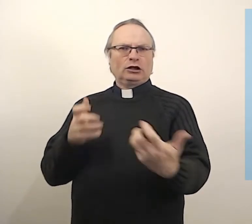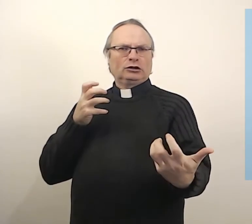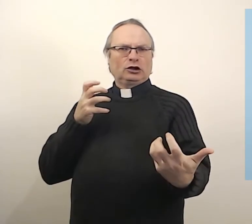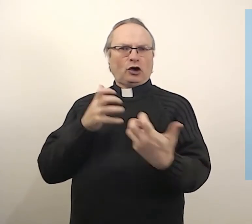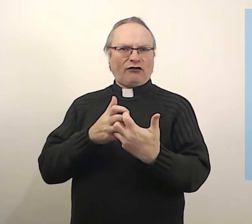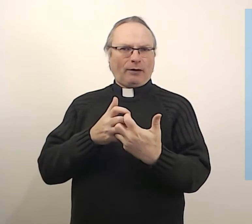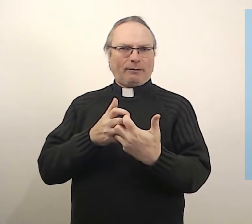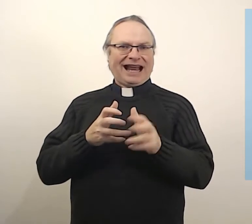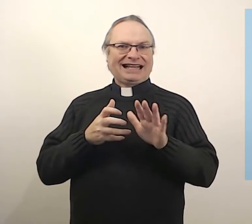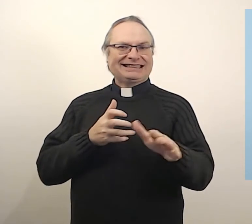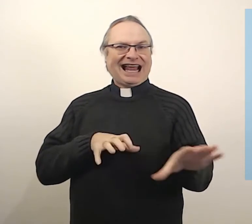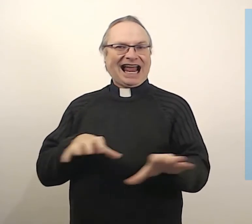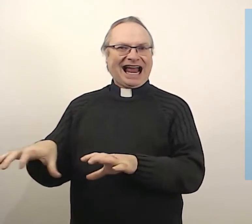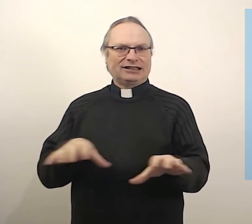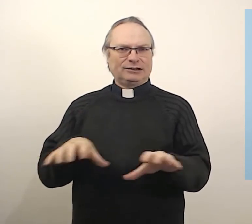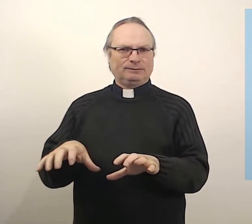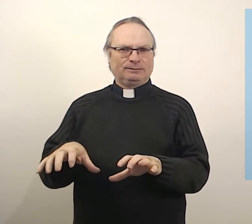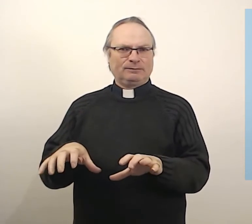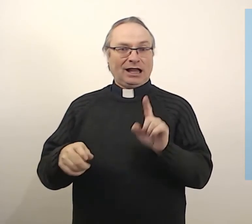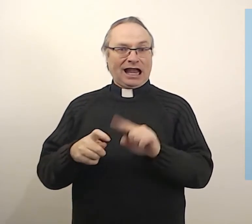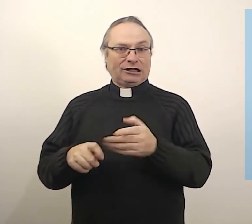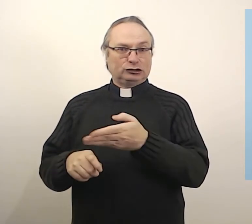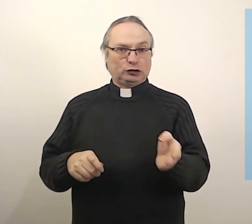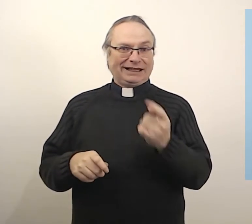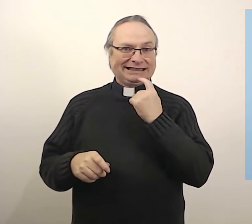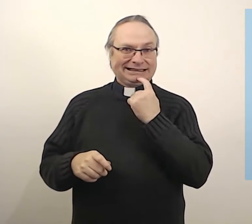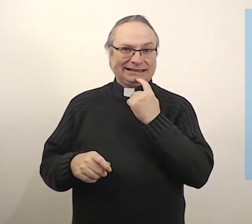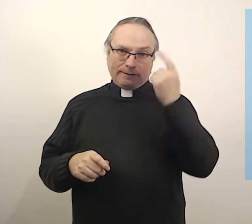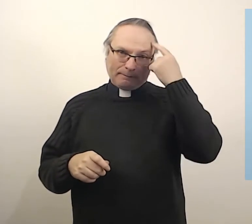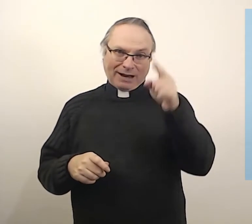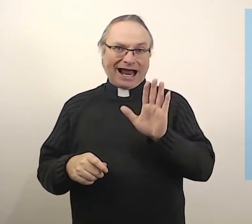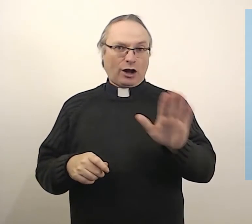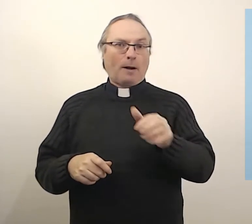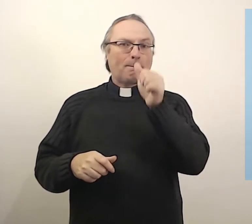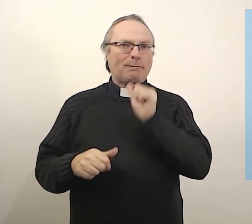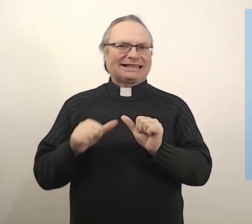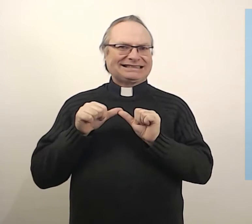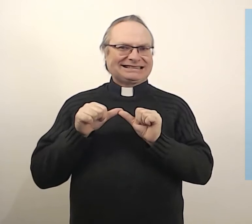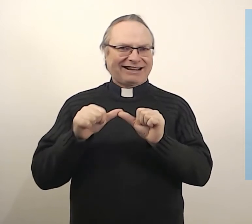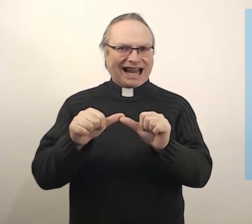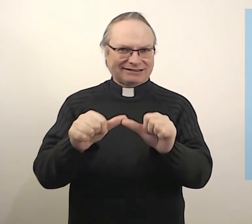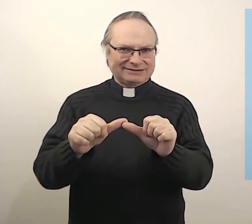conformément à ses actes: à ceux qui, par leur persévérance